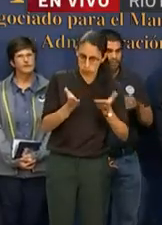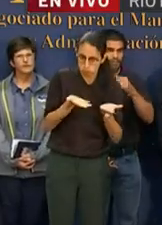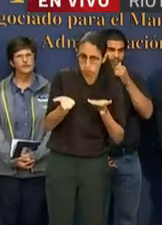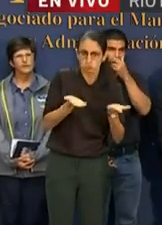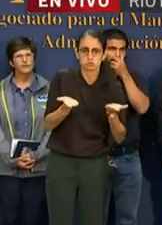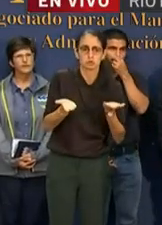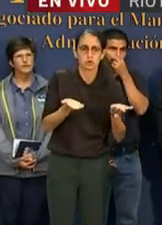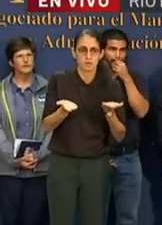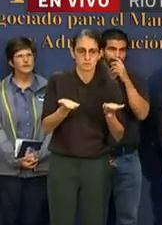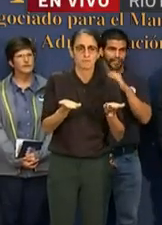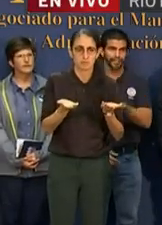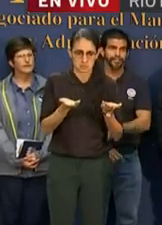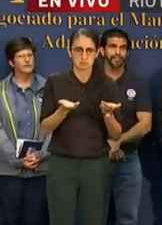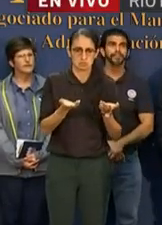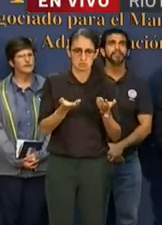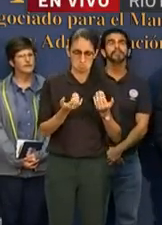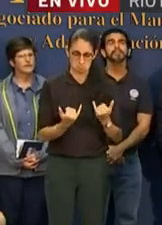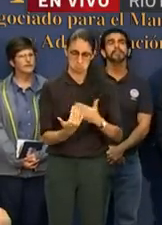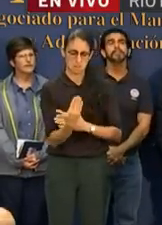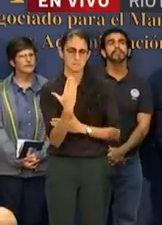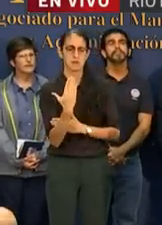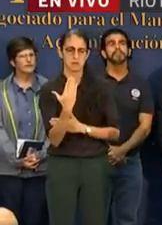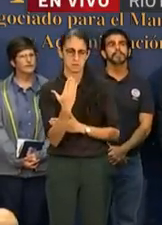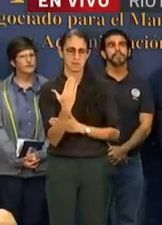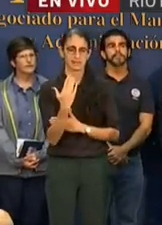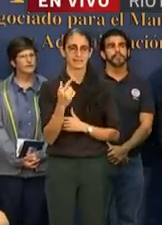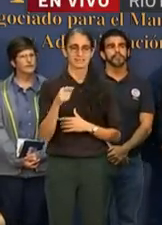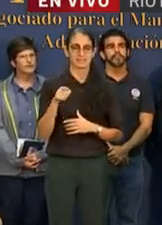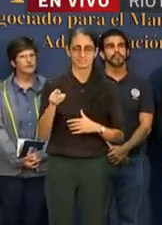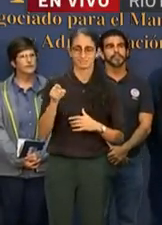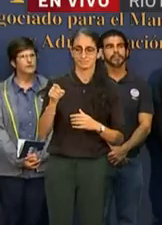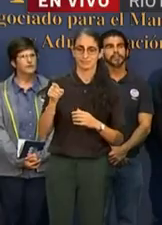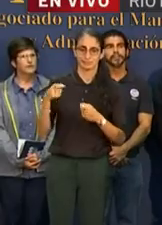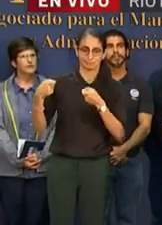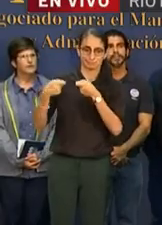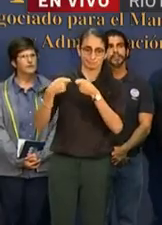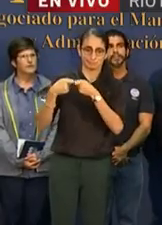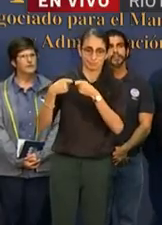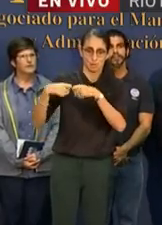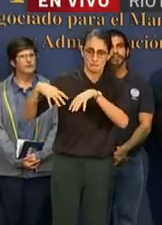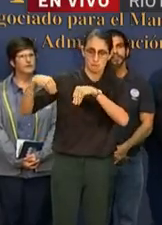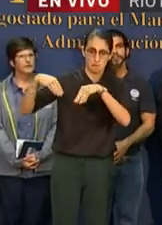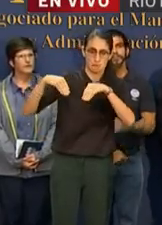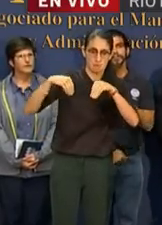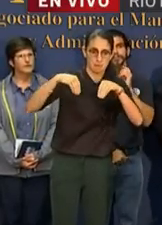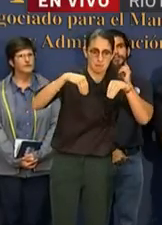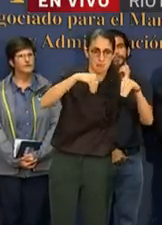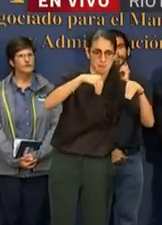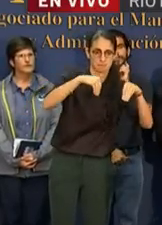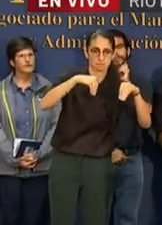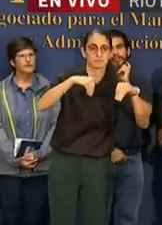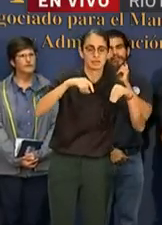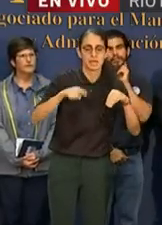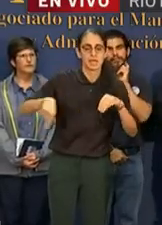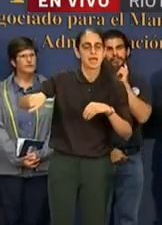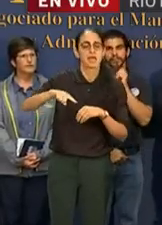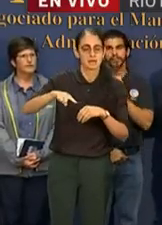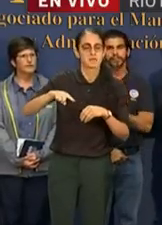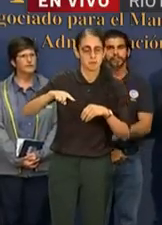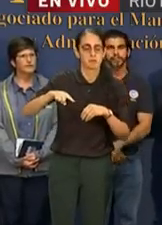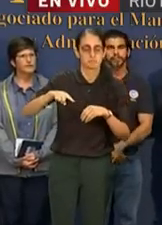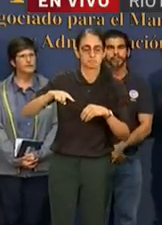EN LA CENTRAL COSTA SUR, LAS